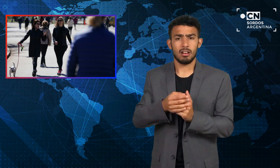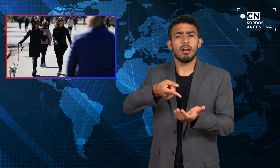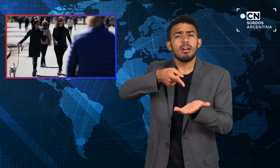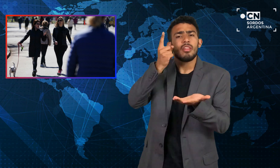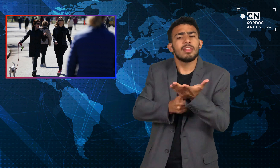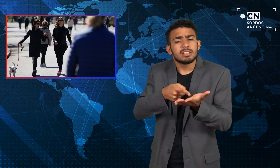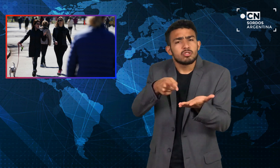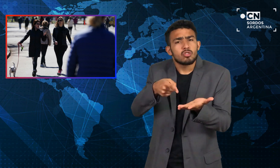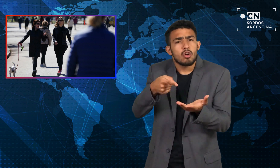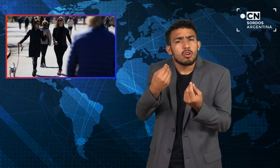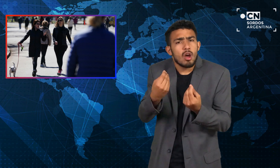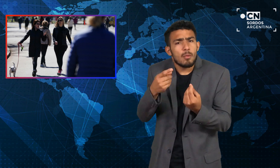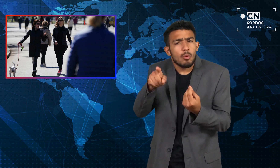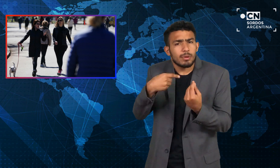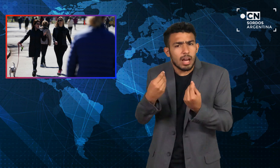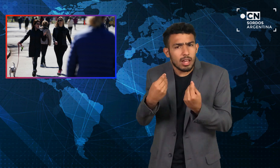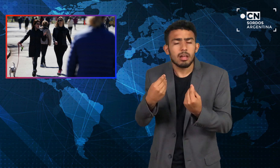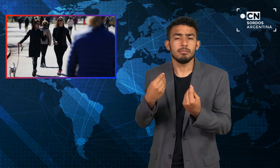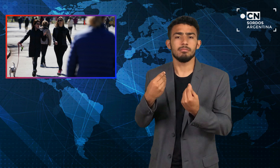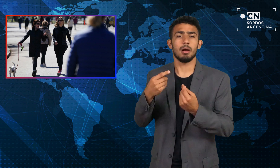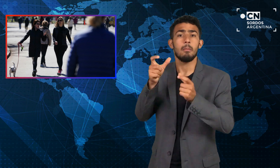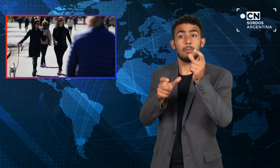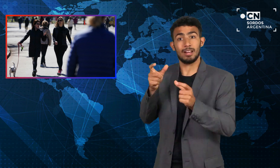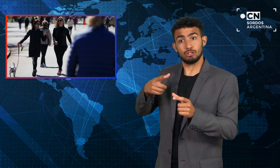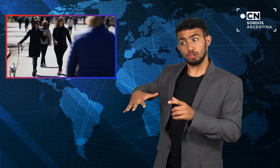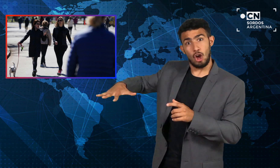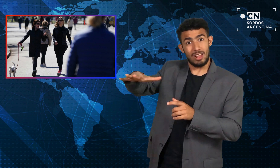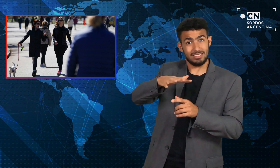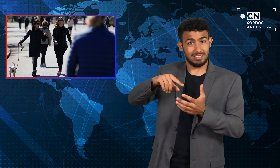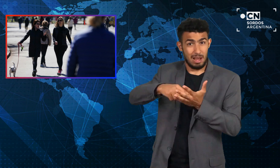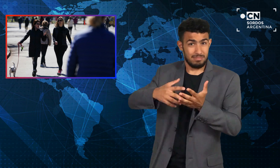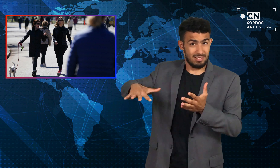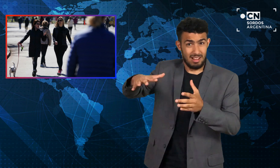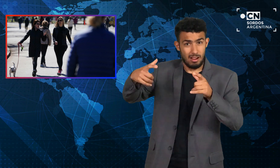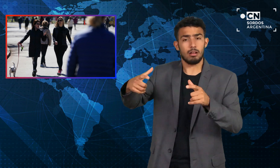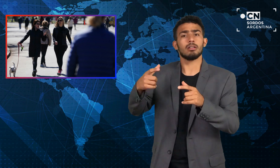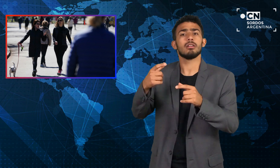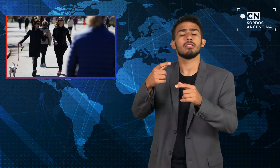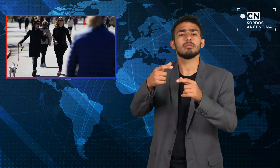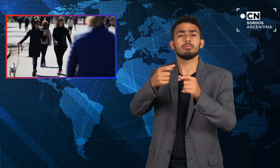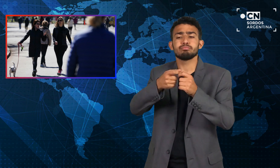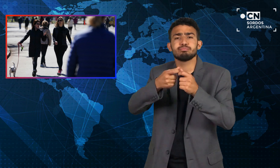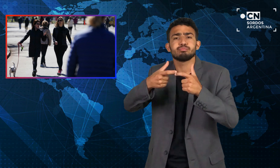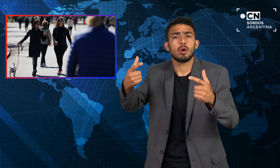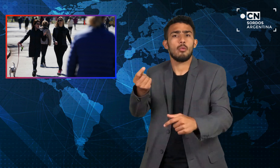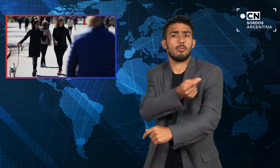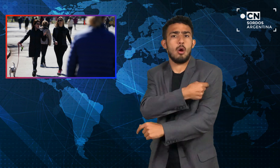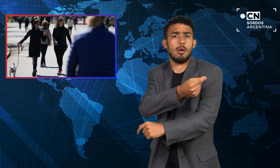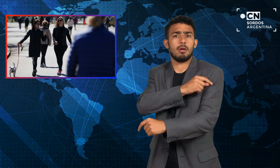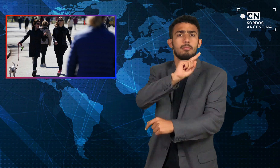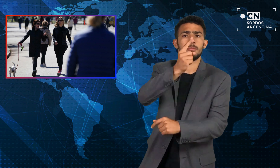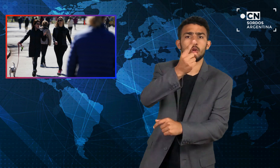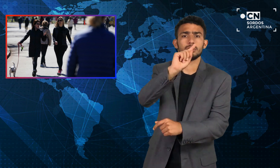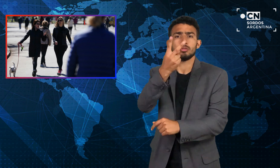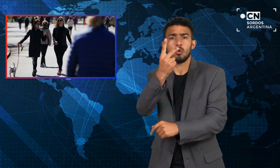La nueva medida se definió tras alcanzar el 70% de la población con el esquema